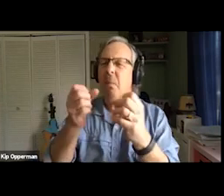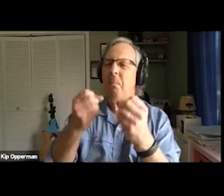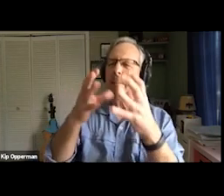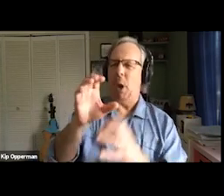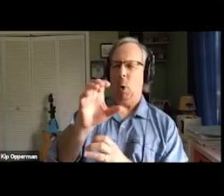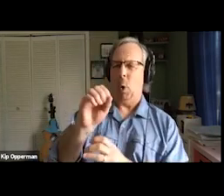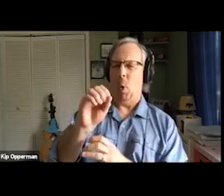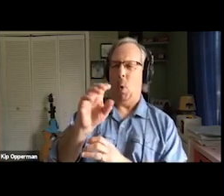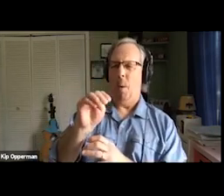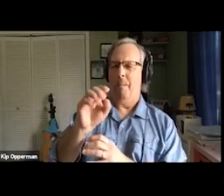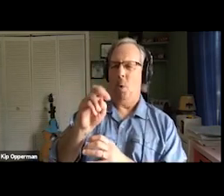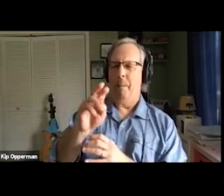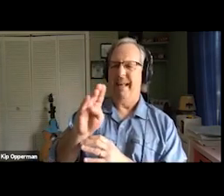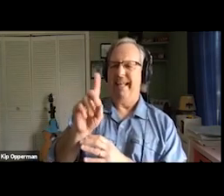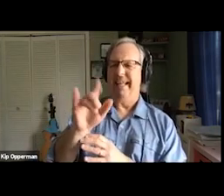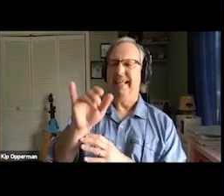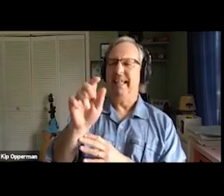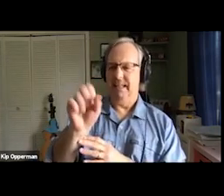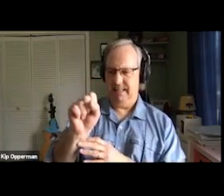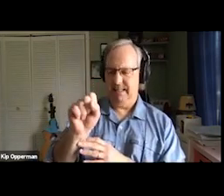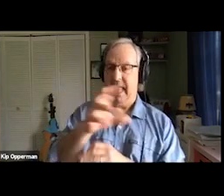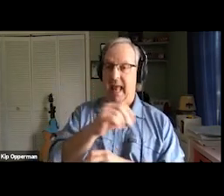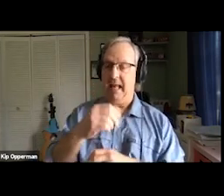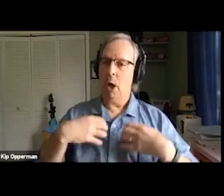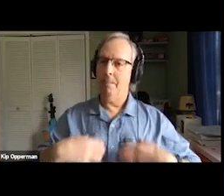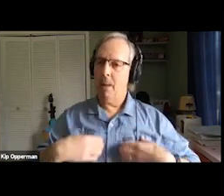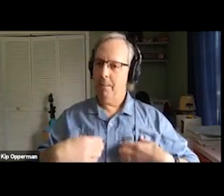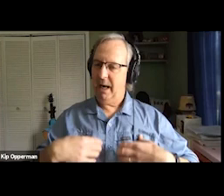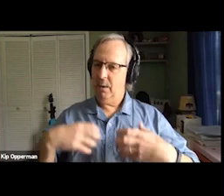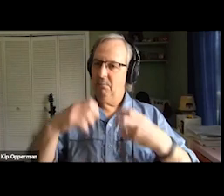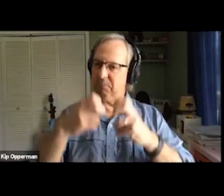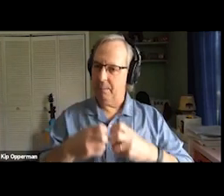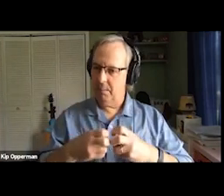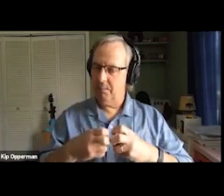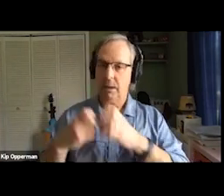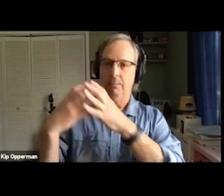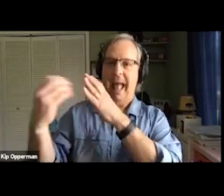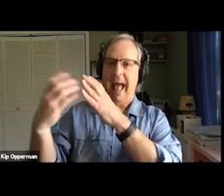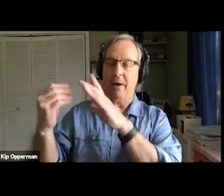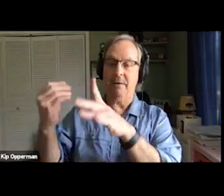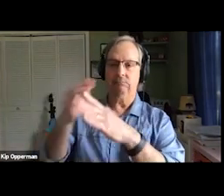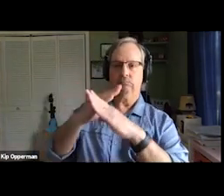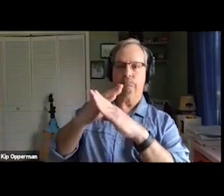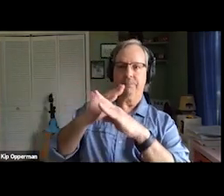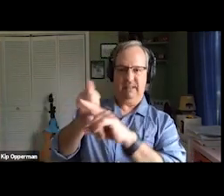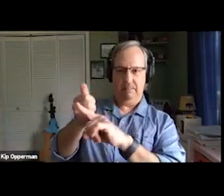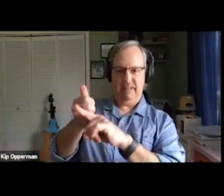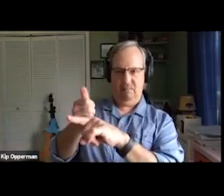médicamente, afecciones pulmonares, donde podrían estar fuera de la refriega, fuera de la multitudes, fuera de peligro y mejor protegidos del virus.